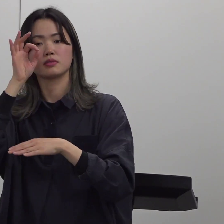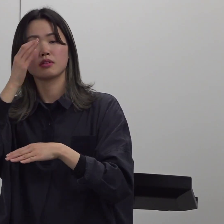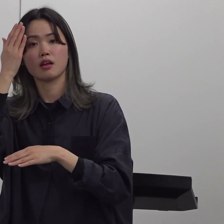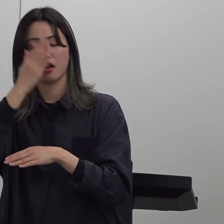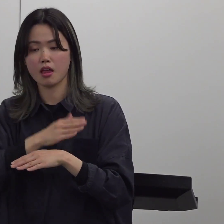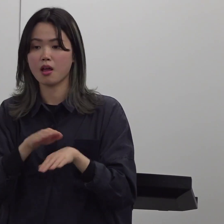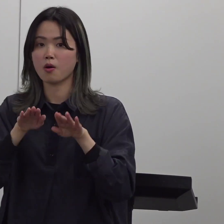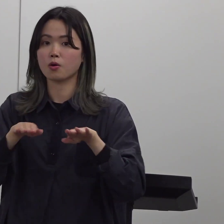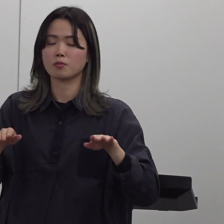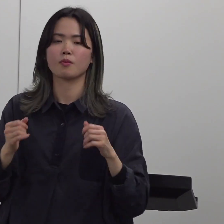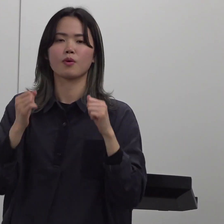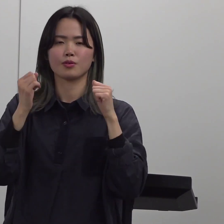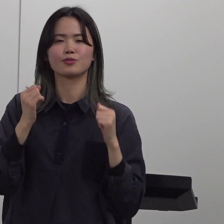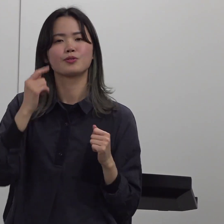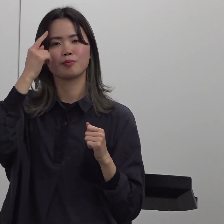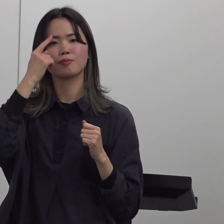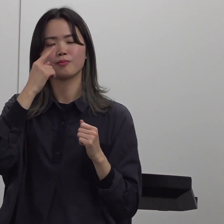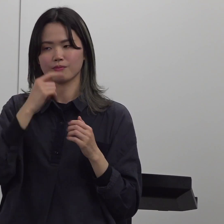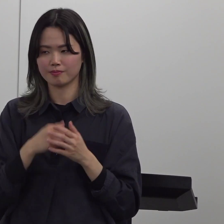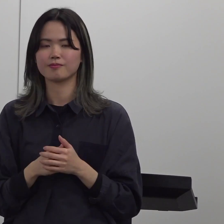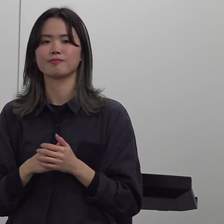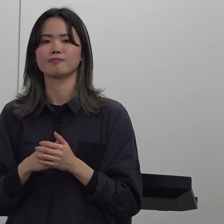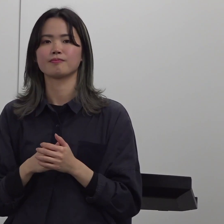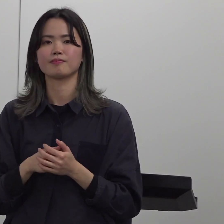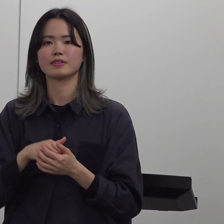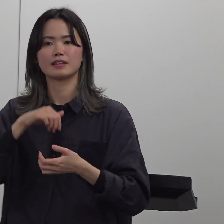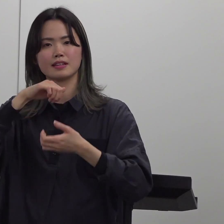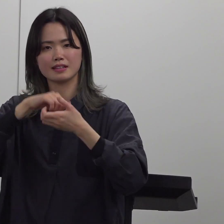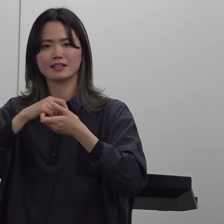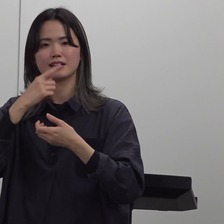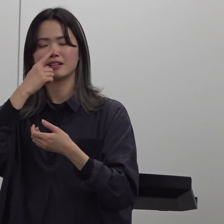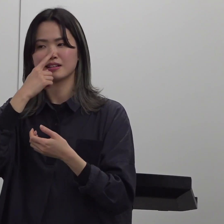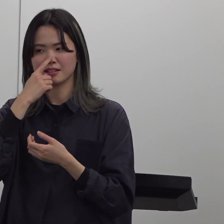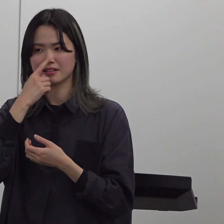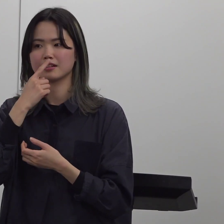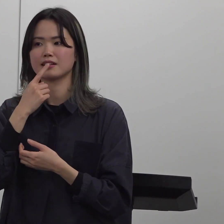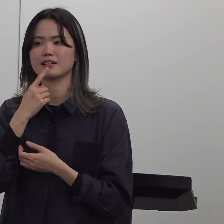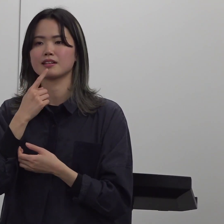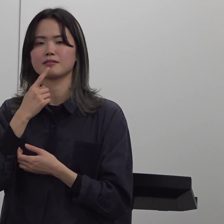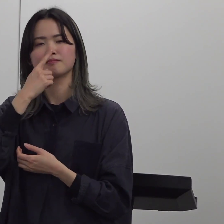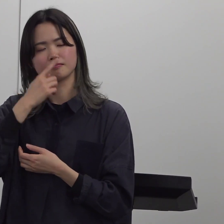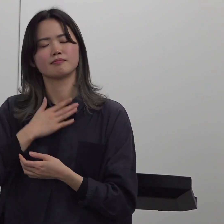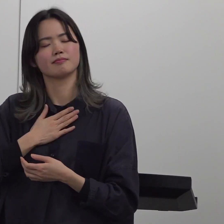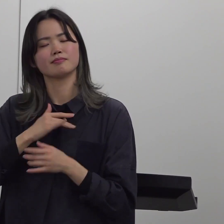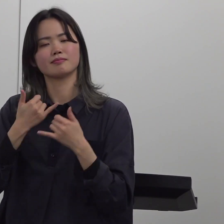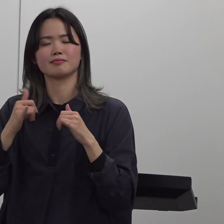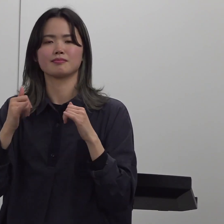参加されてるってことなんでぜひ この機会にお話ししてほしいのは